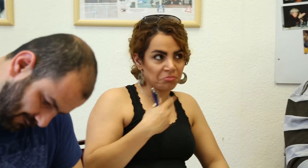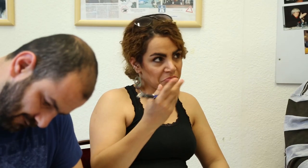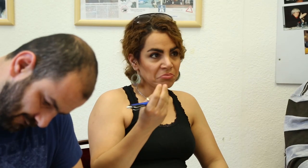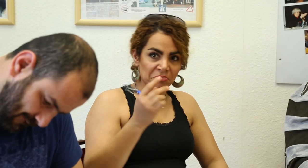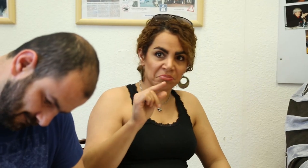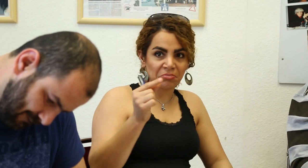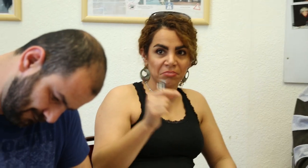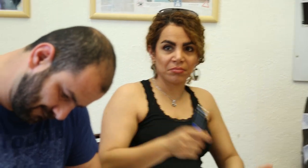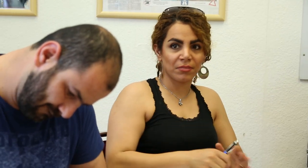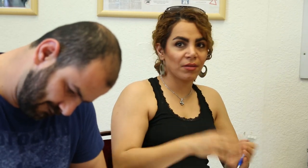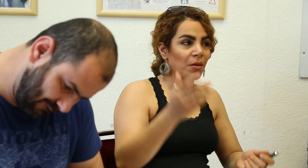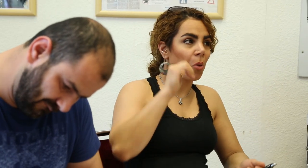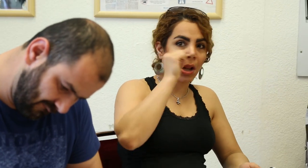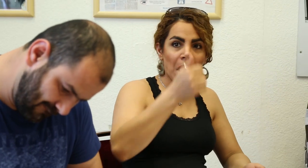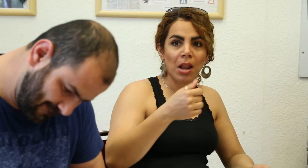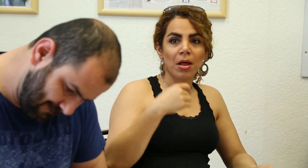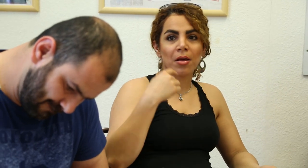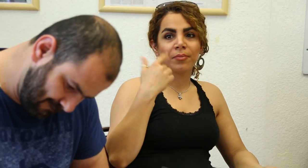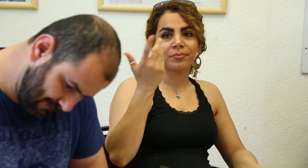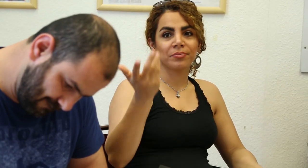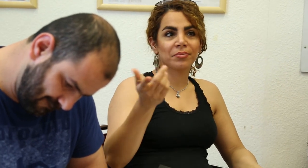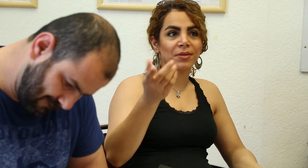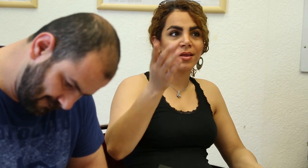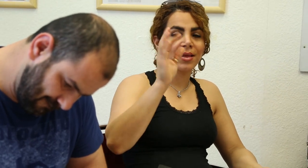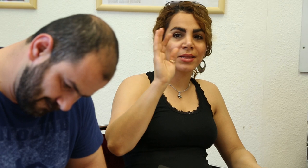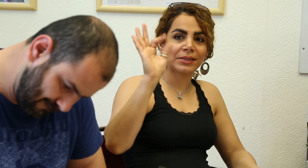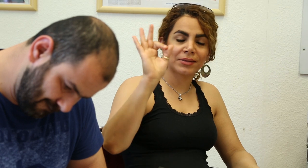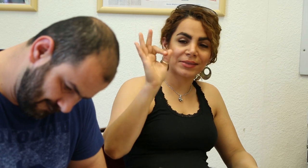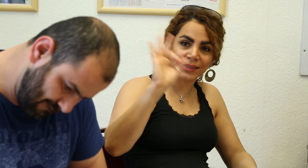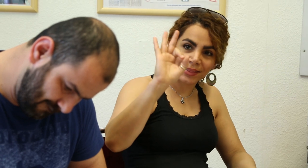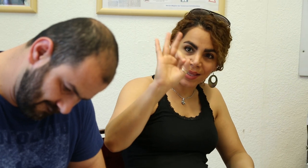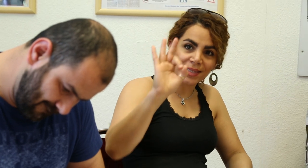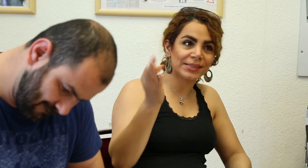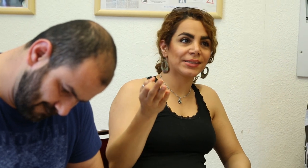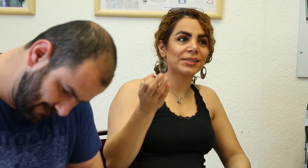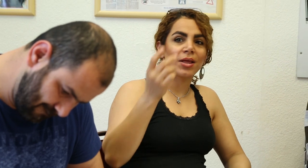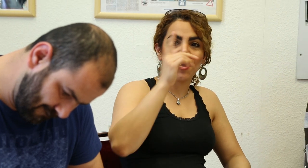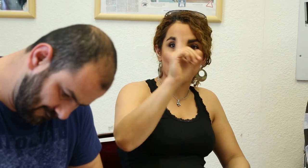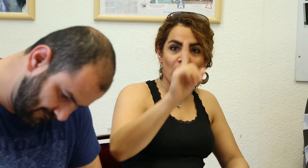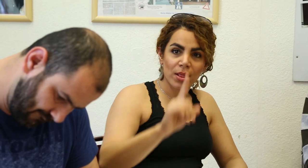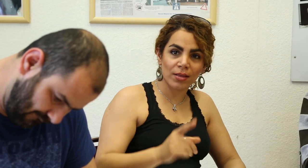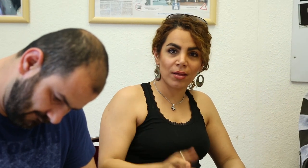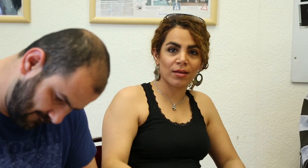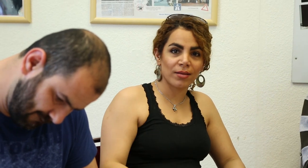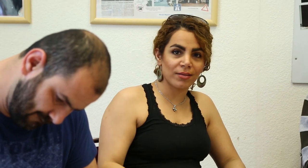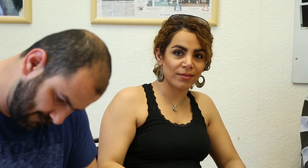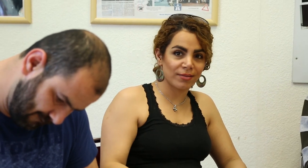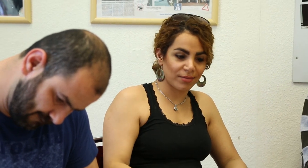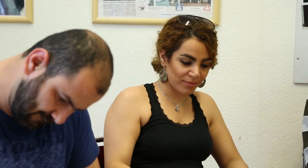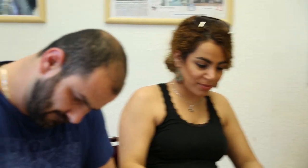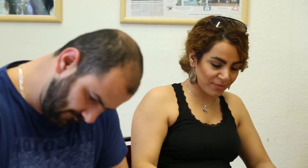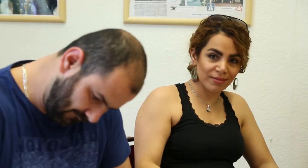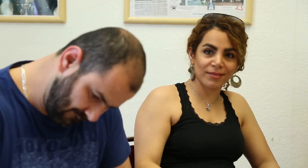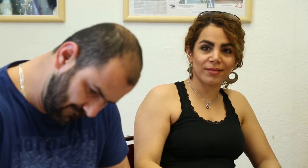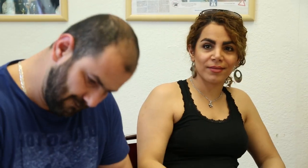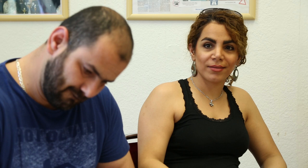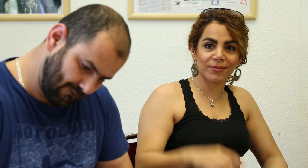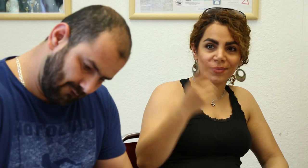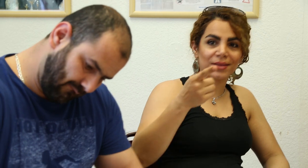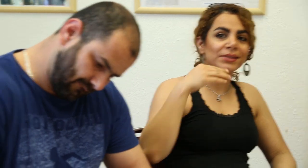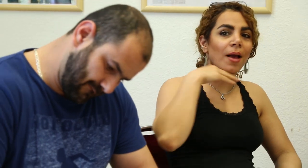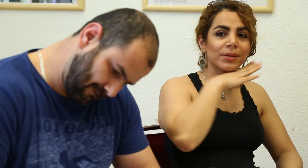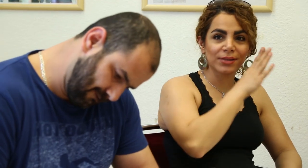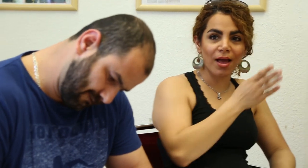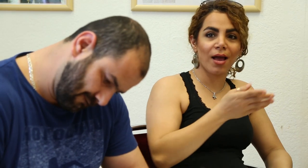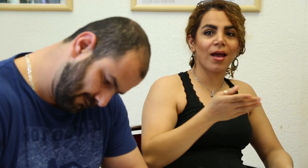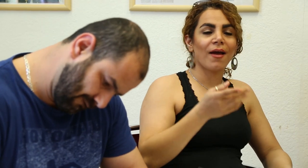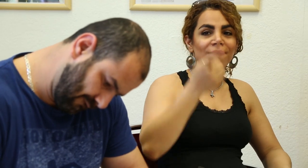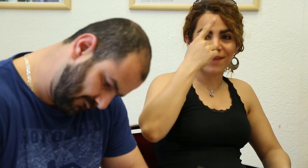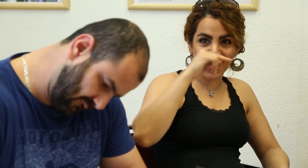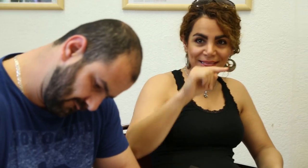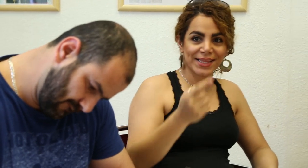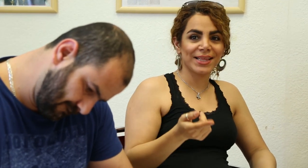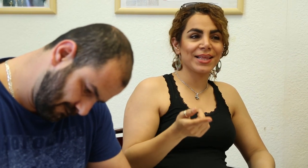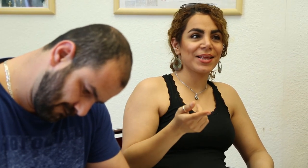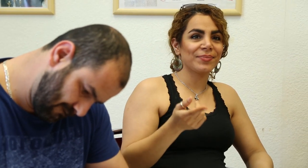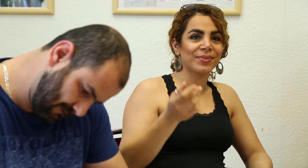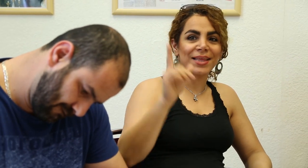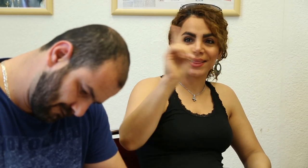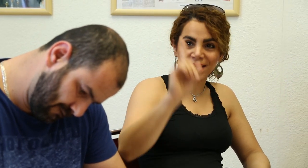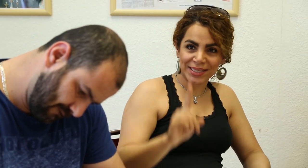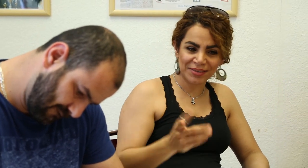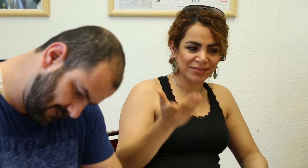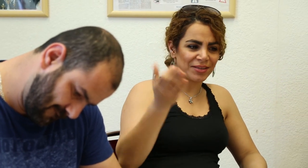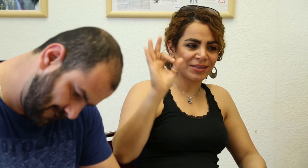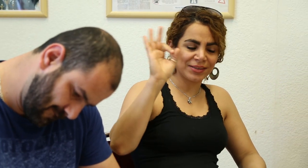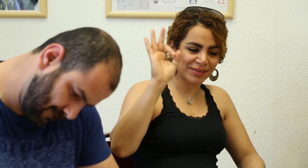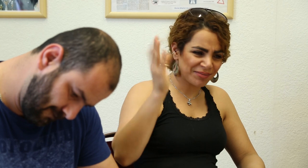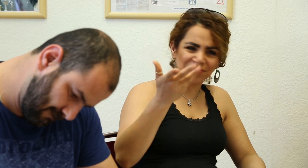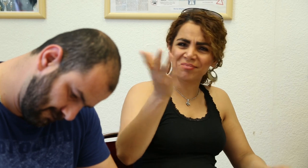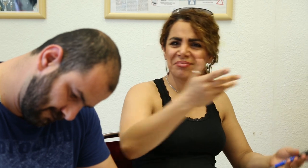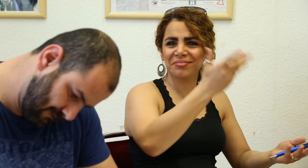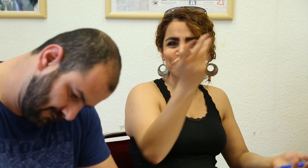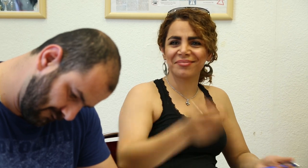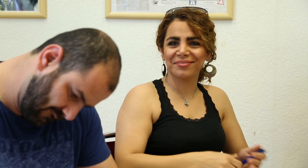Was ich gelernt habe? Ja, zum Beispiel morgen, Dienstag, Donnerstag ... Samstag, Freitag, ja und so weiter.